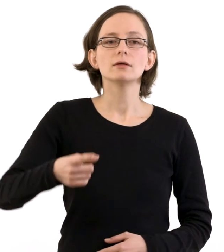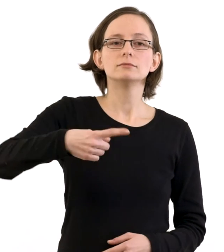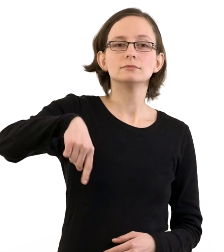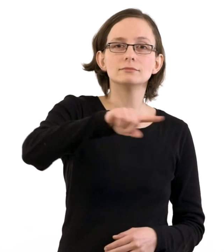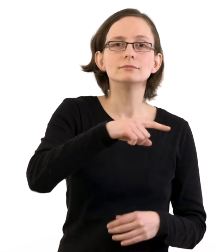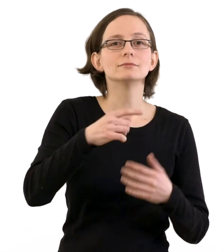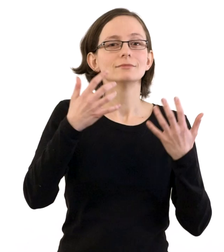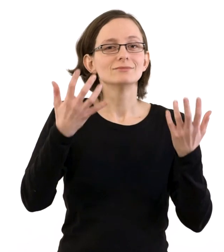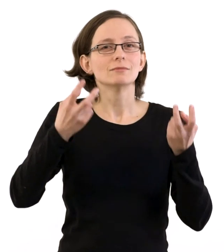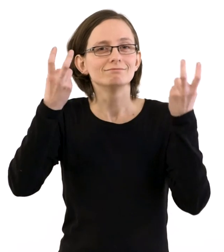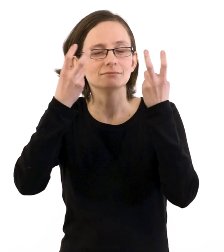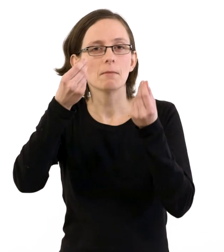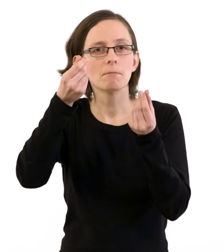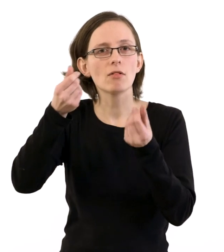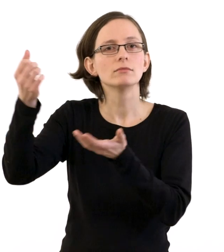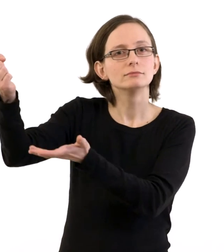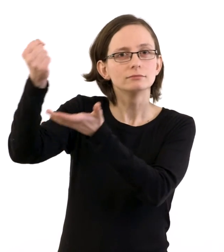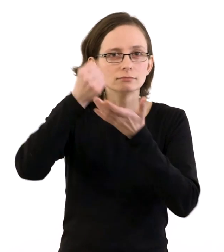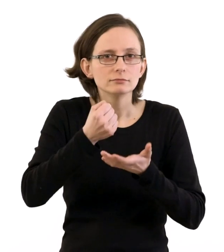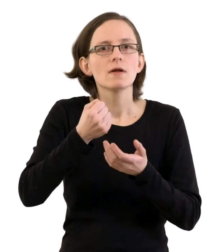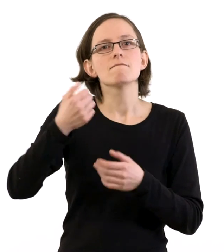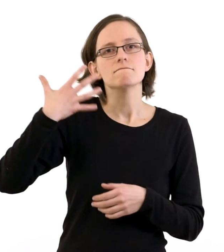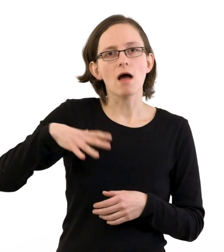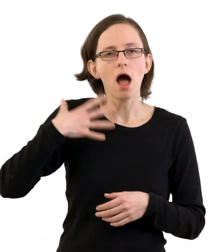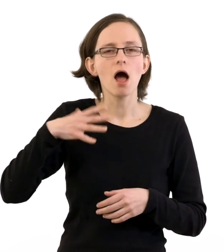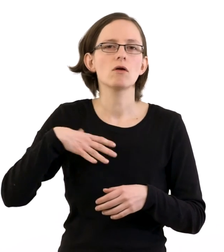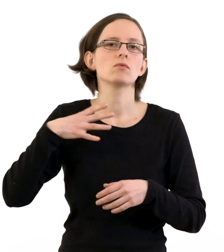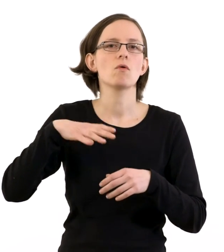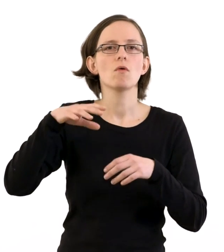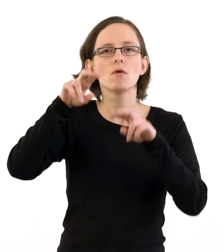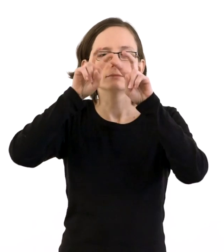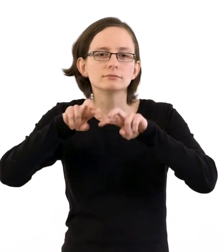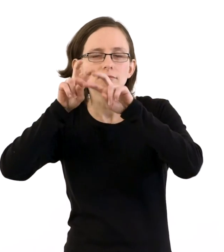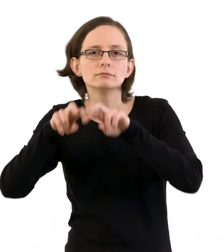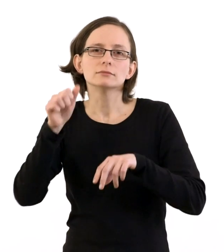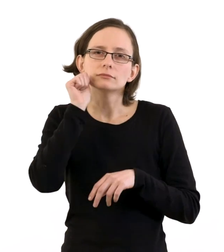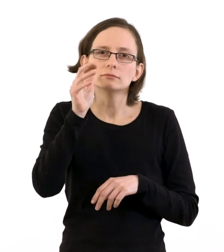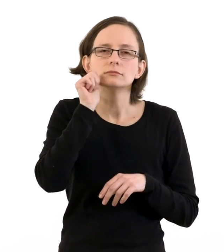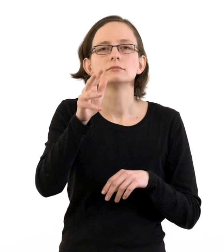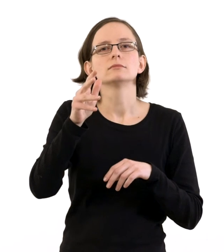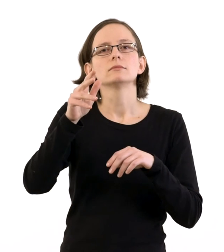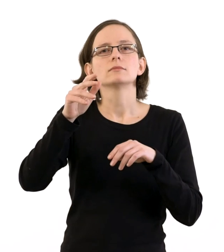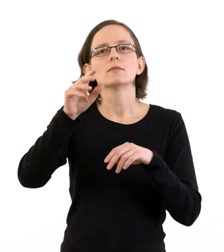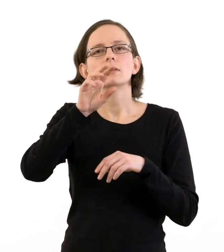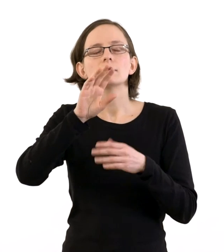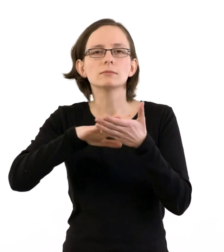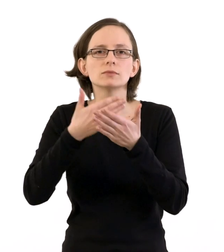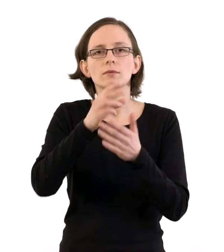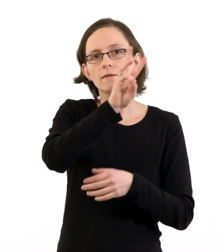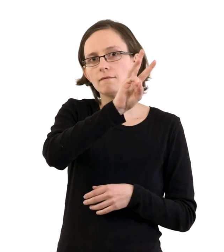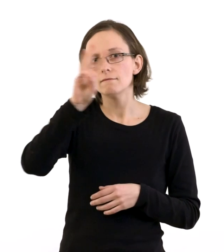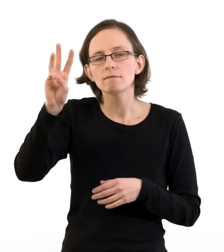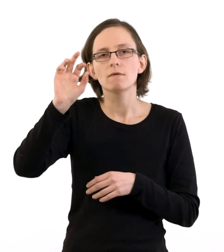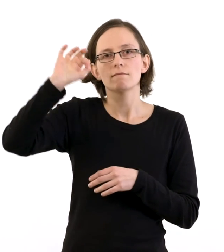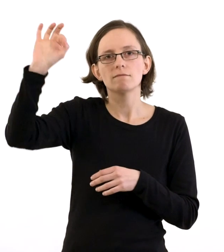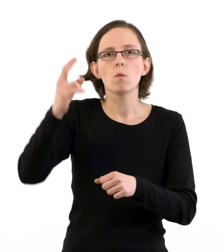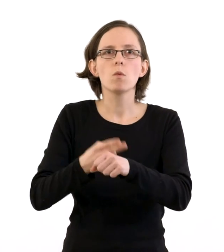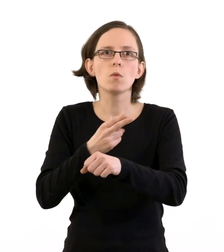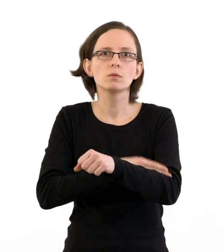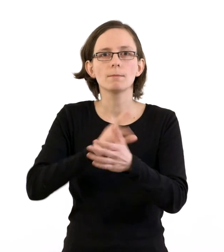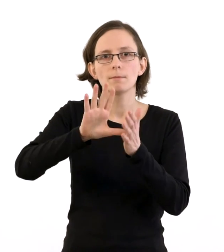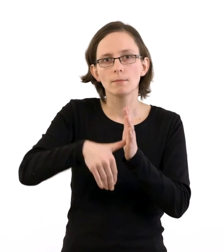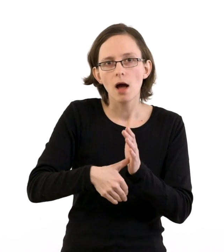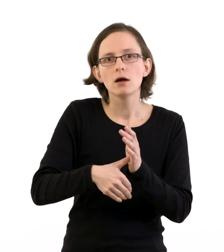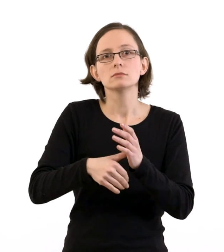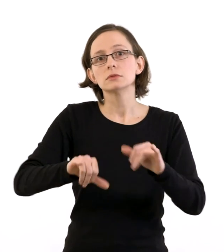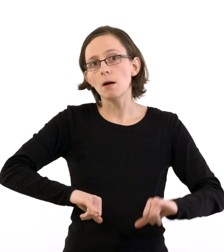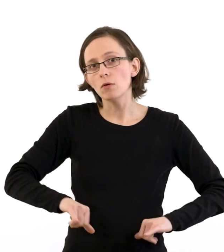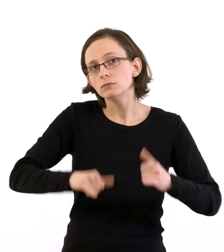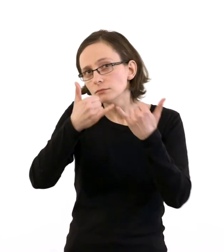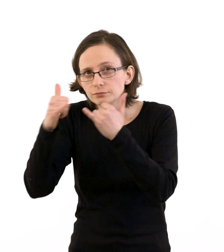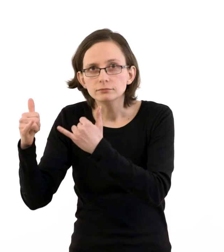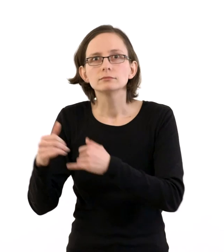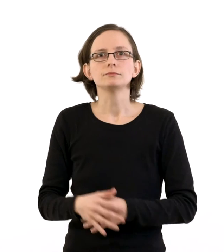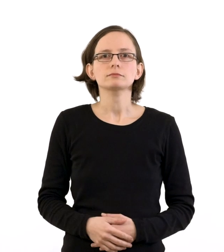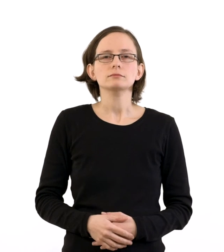W przypadku pozyskiwania pieniędzy ze źródeł publicznych warto na bieżąco monitorować interesujące nas źródła (np. strony urzędu miasta czy innego samorządu).